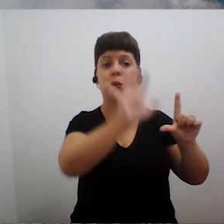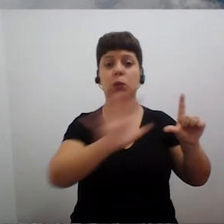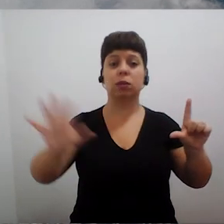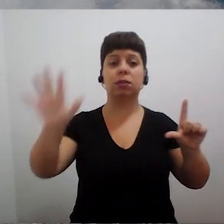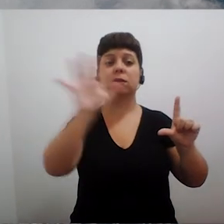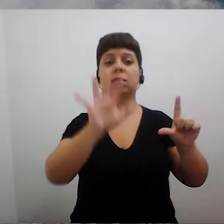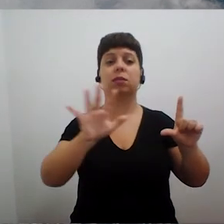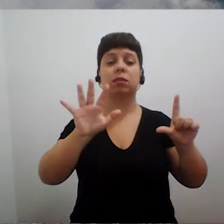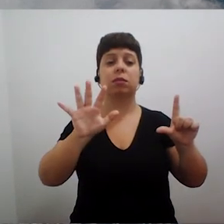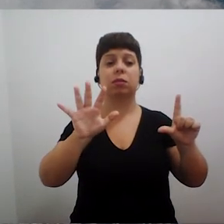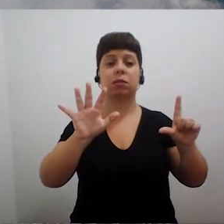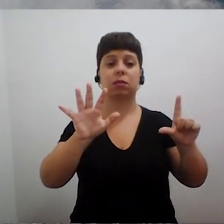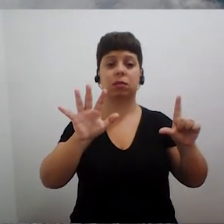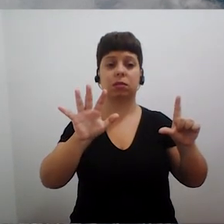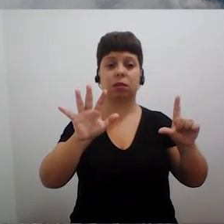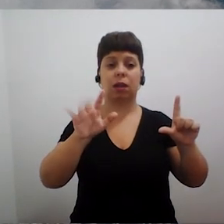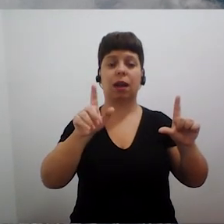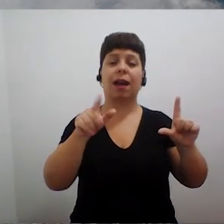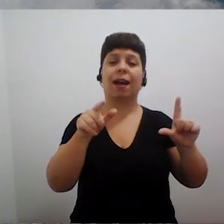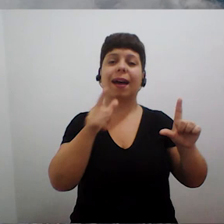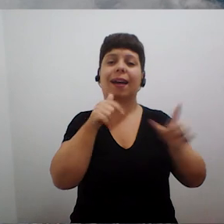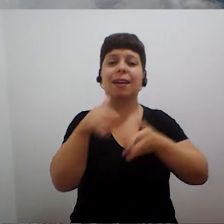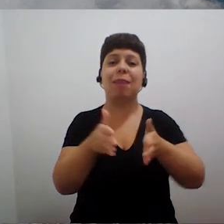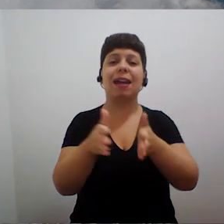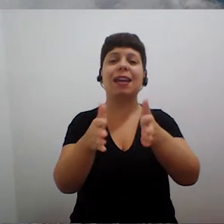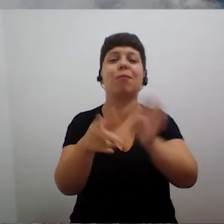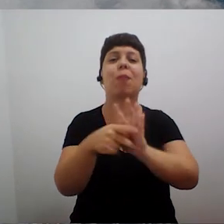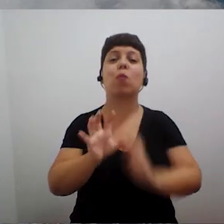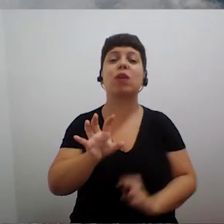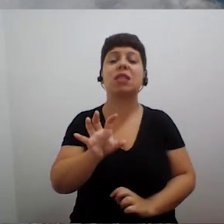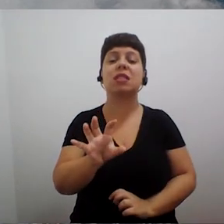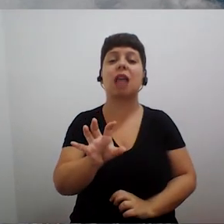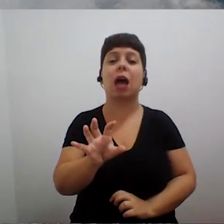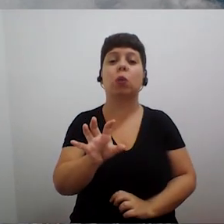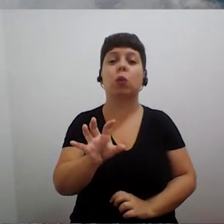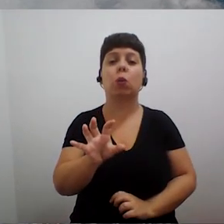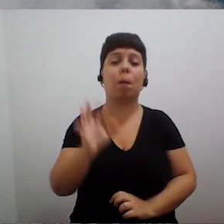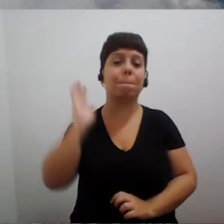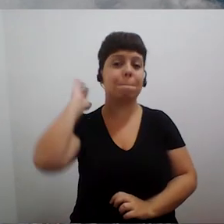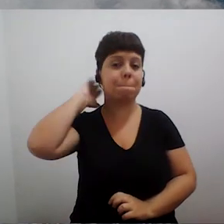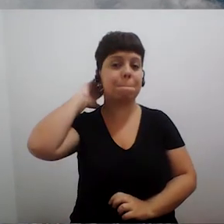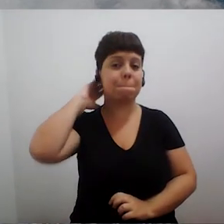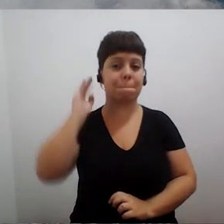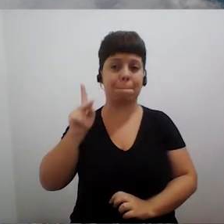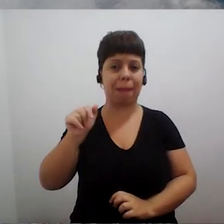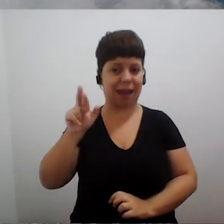representação de uma paisagem do ribeirinho do estado do Pará, foi feito lá, inclusive.